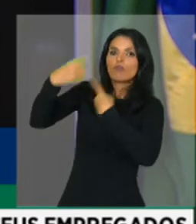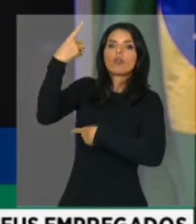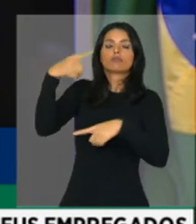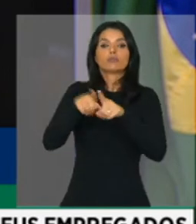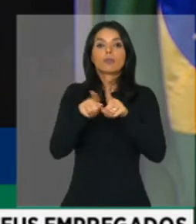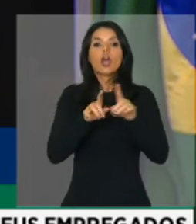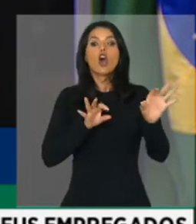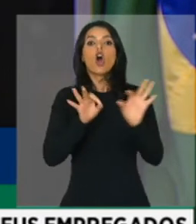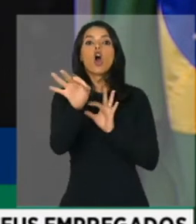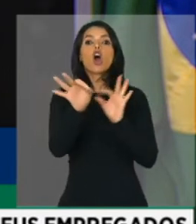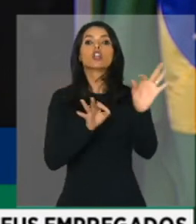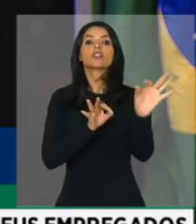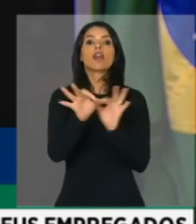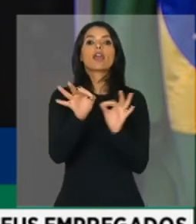SOCIAL. NO CASO DO BRASIL, AS PERSPECTIVAS DE CRISE ECONÔ